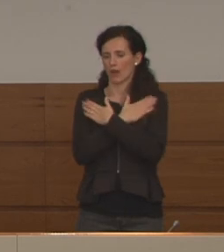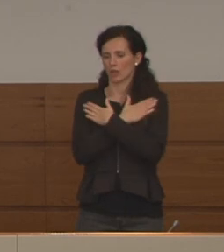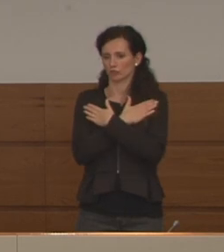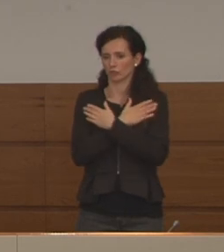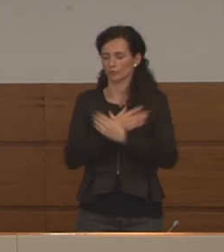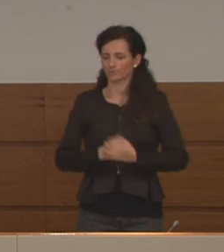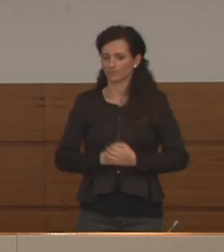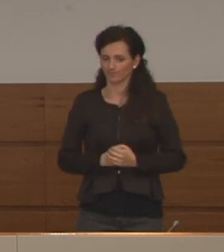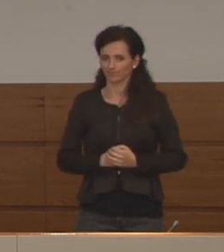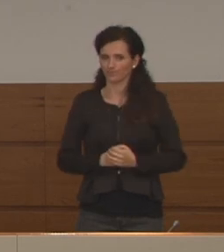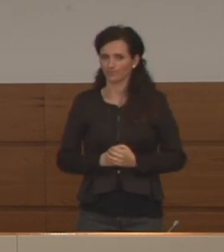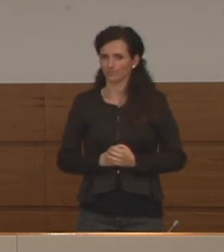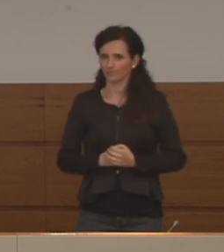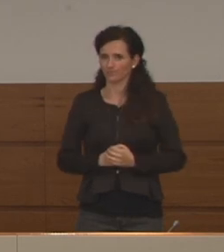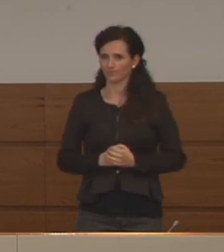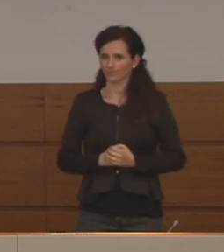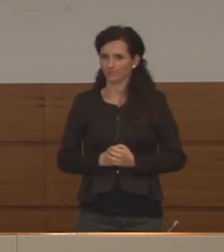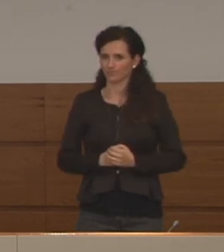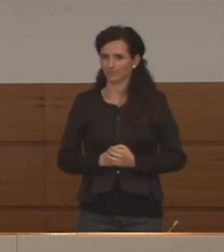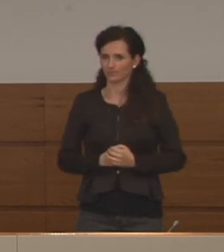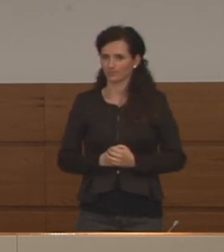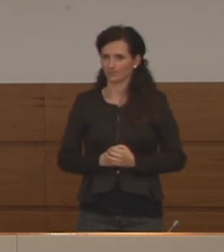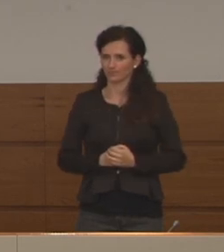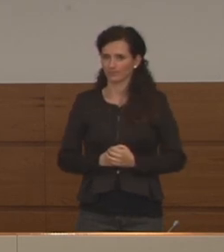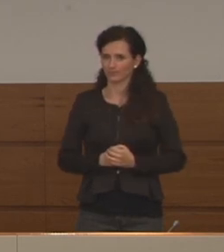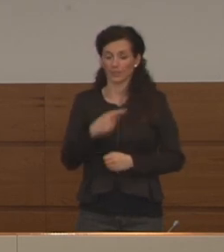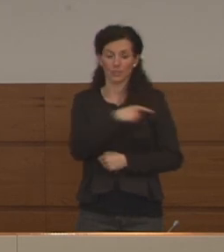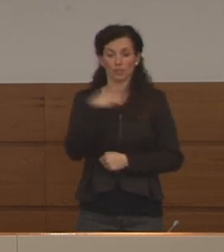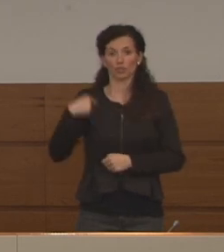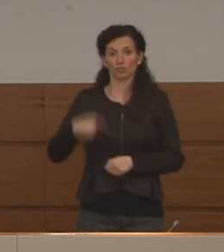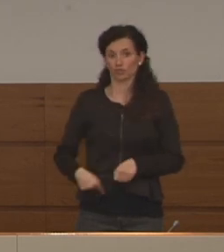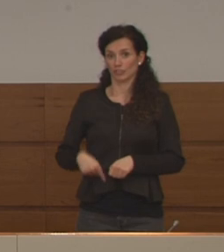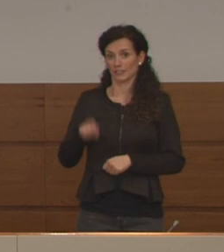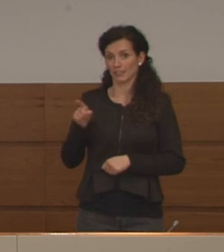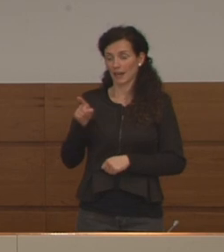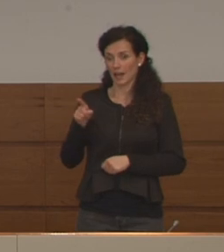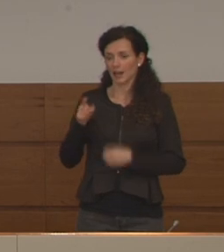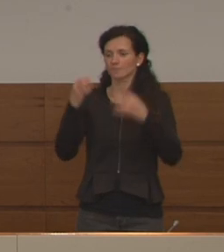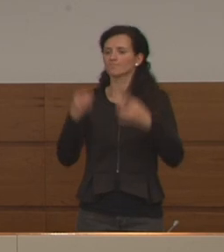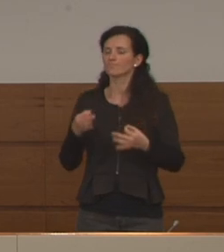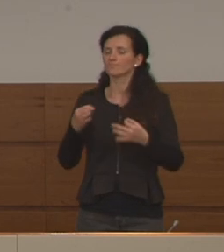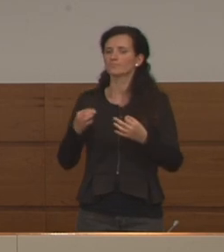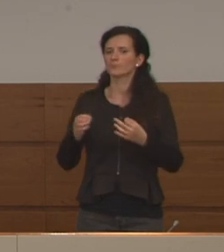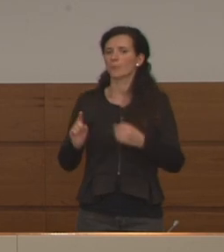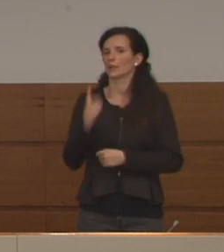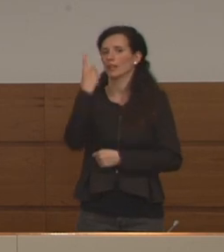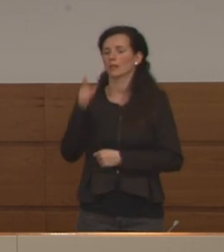La Cina è la nazione che ha dovuto affrontare per prima la pandemia